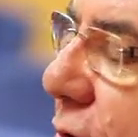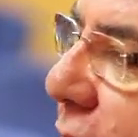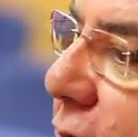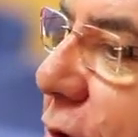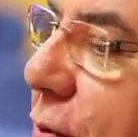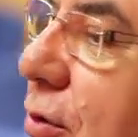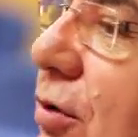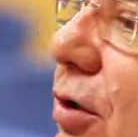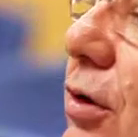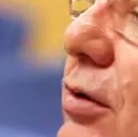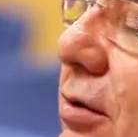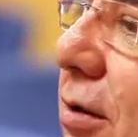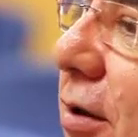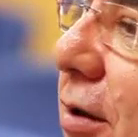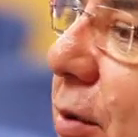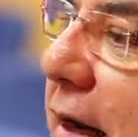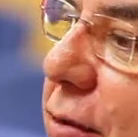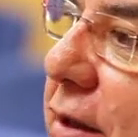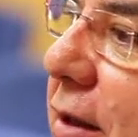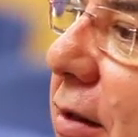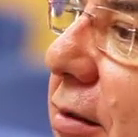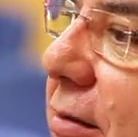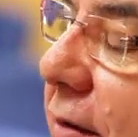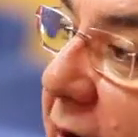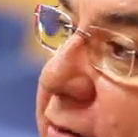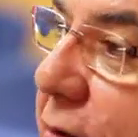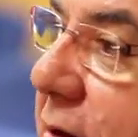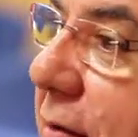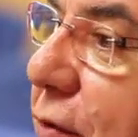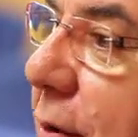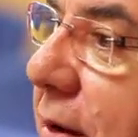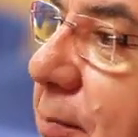Una, no sé si conoces una anécdota de hace años, cuando estaba Info TV,